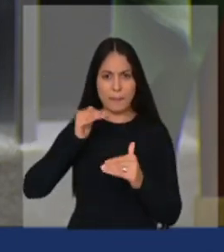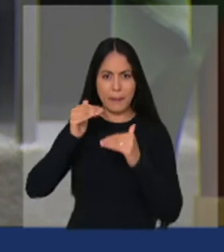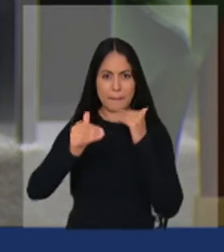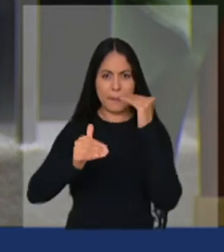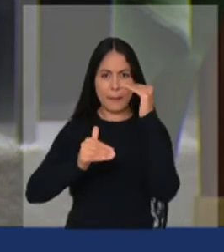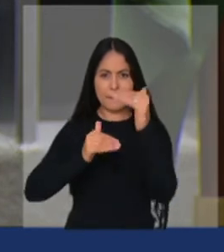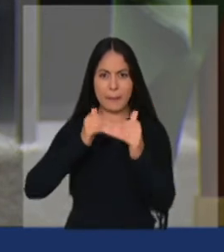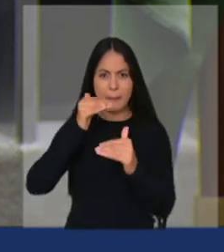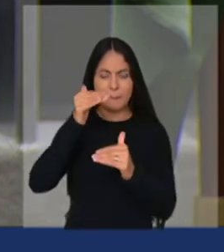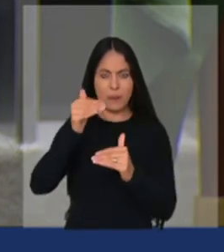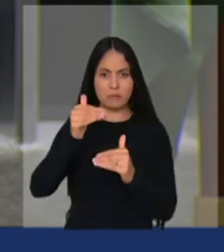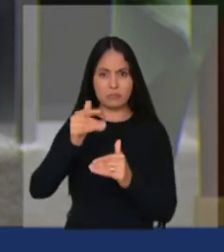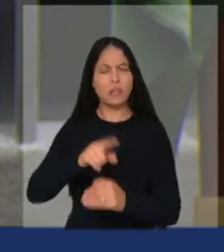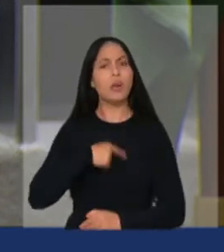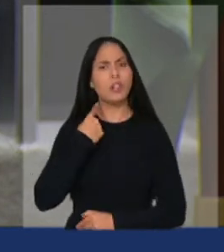PODIA CRESCER ATÉ MAIS DO QUE O BRASIL. E A GENTE FOI